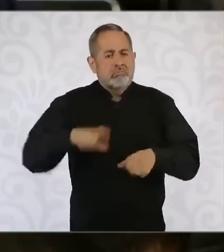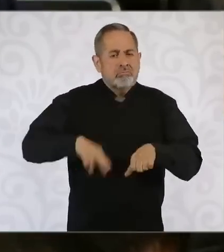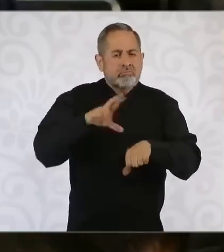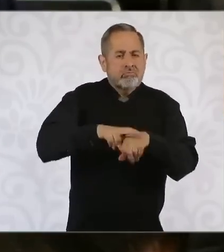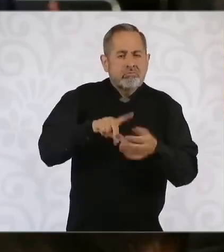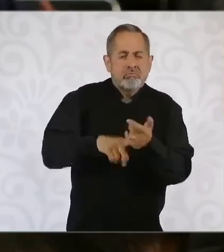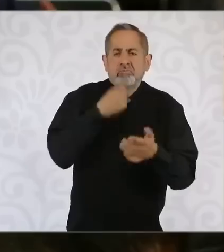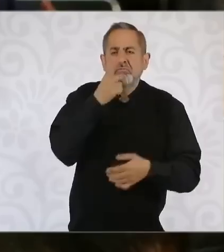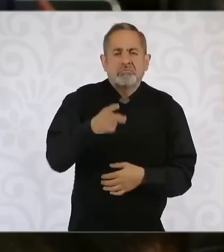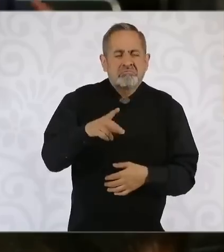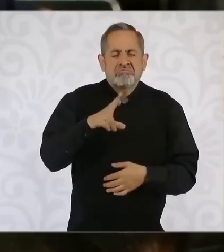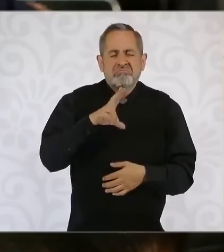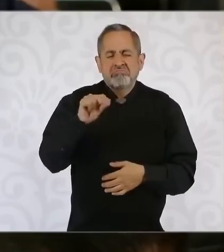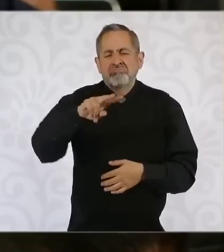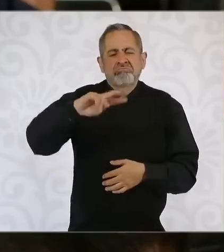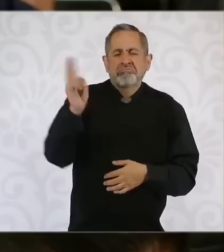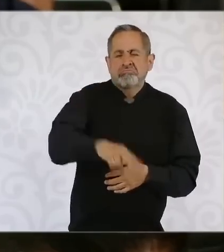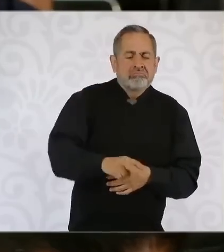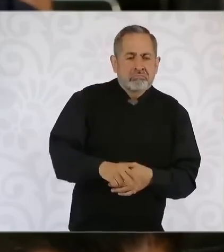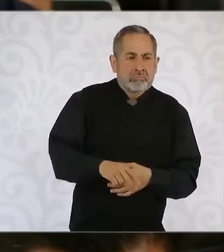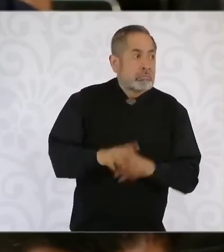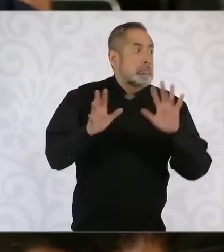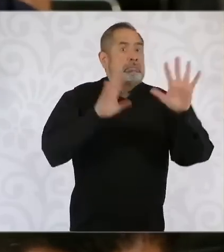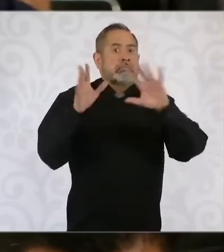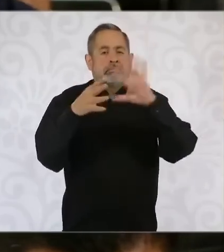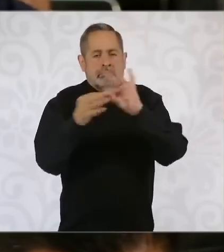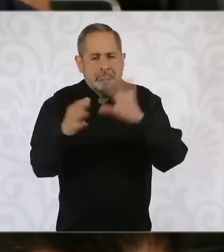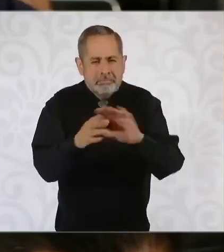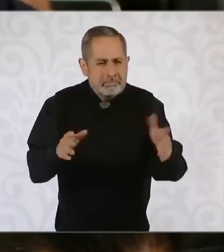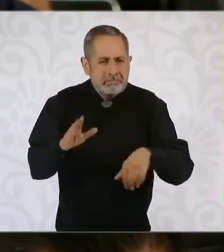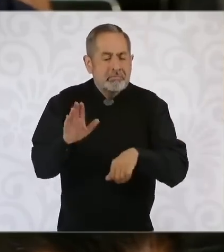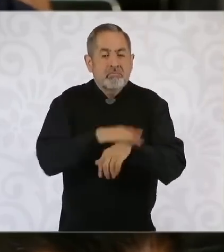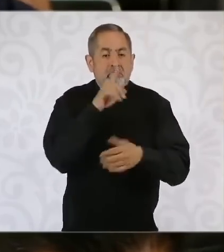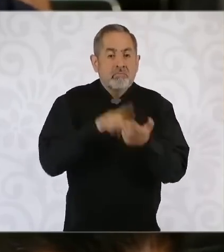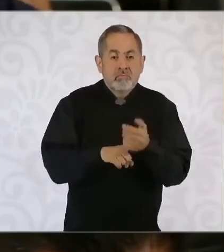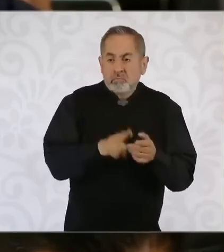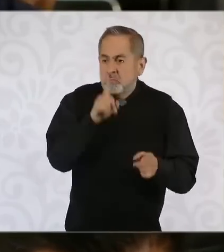pues ya todos los medios lo retomaron porque tiene totalmente silenciados a los bueno no totalmente